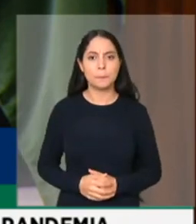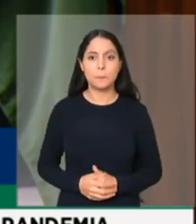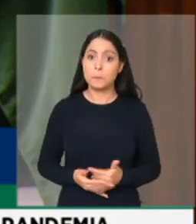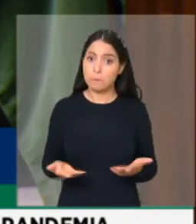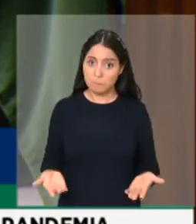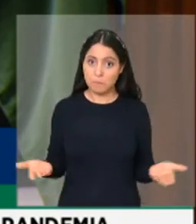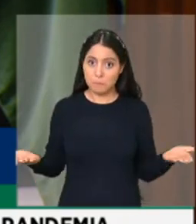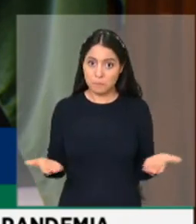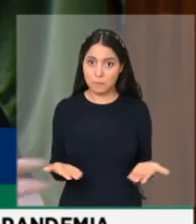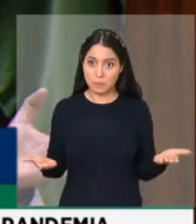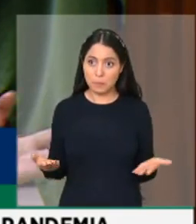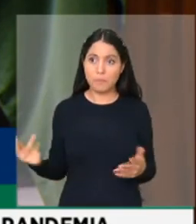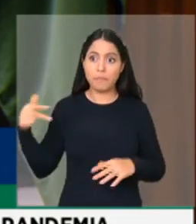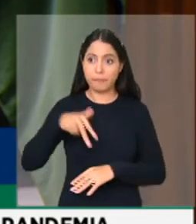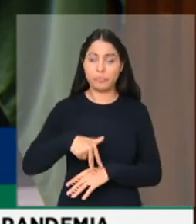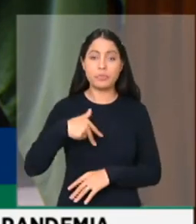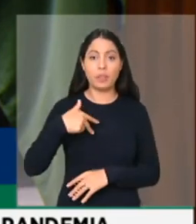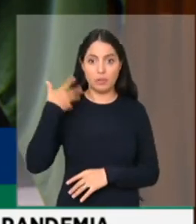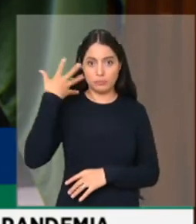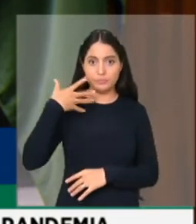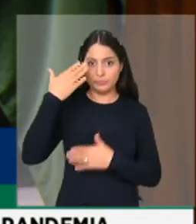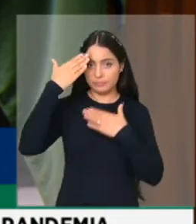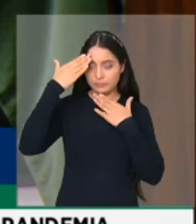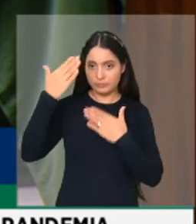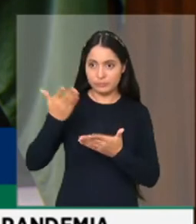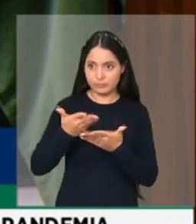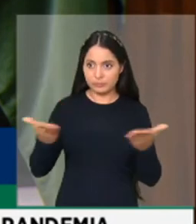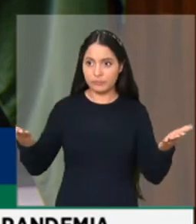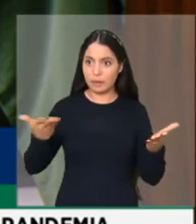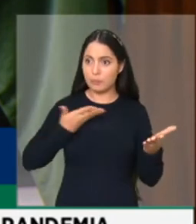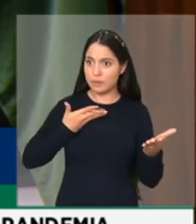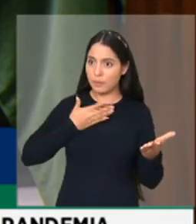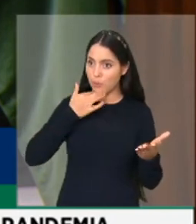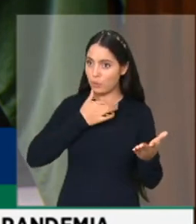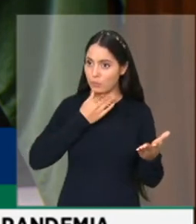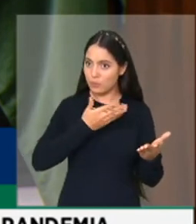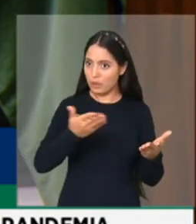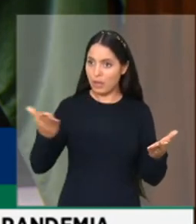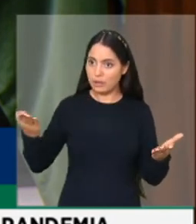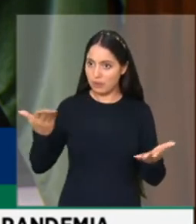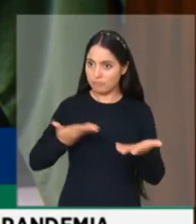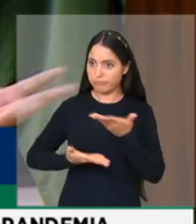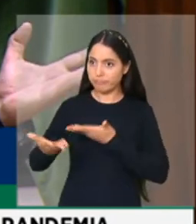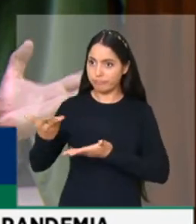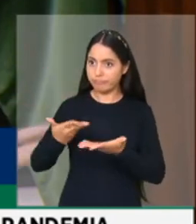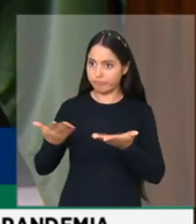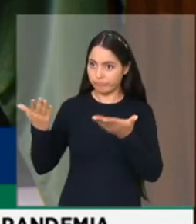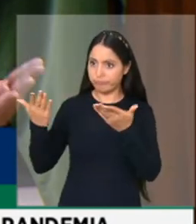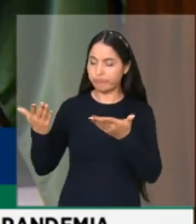QUE EU TIVE A HONRA DE PASSANDO. QUERO AQUI AGRADECER... AOS MEUS COLEGAS PARTILHAR... A... OS ENCARGOS